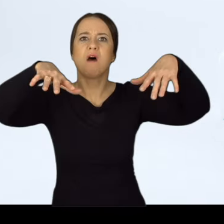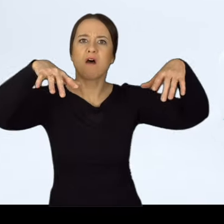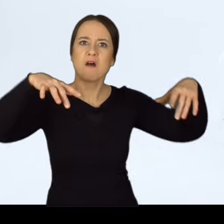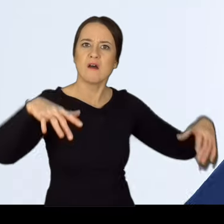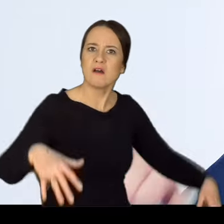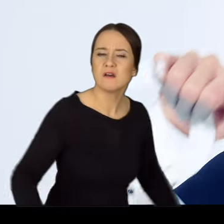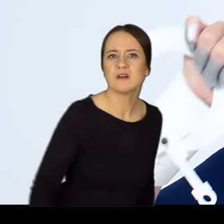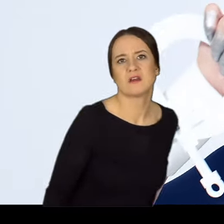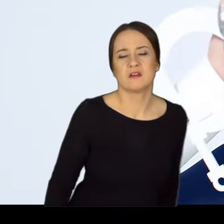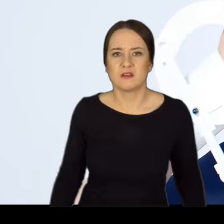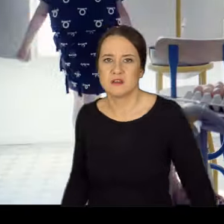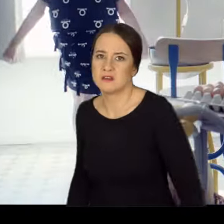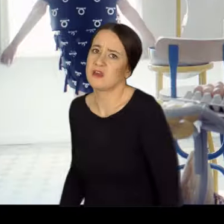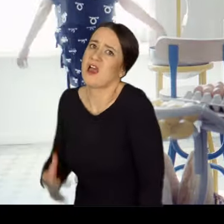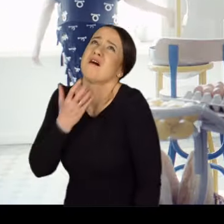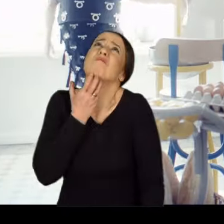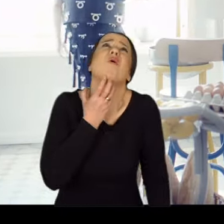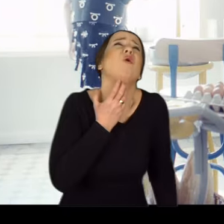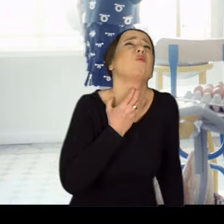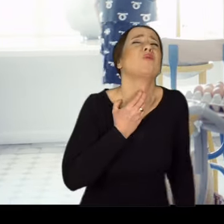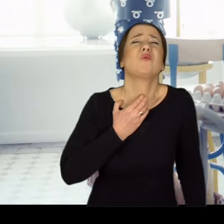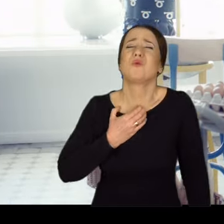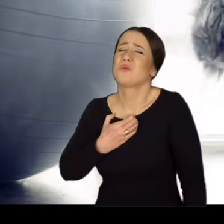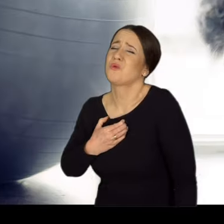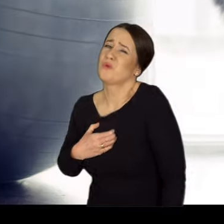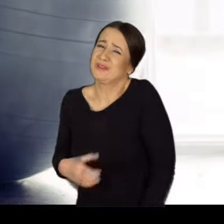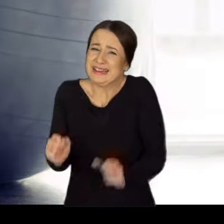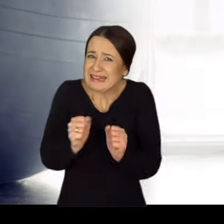I nie zatopi nas